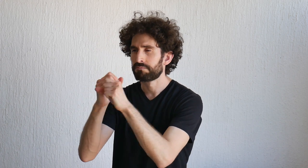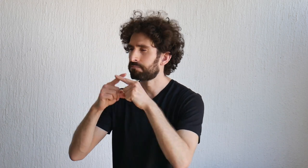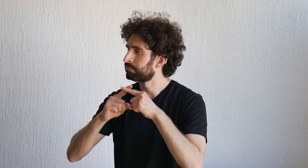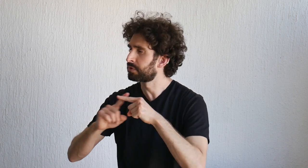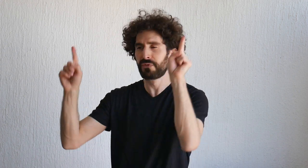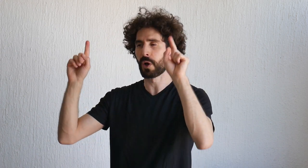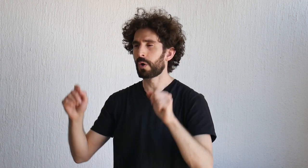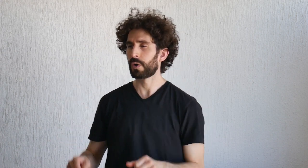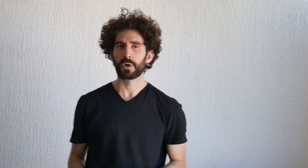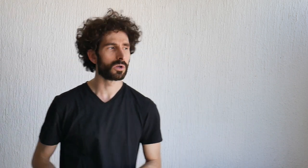c'était différent".